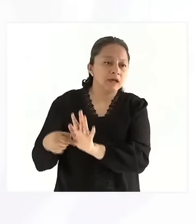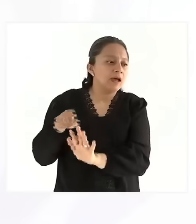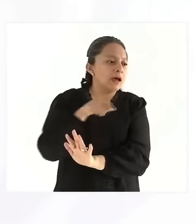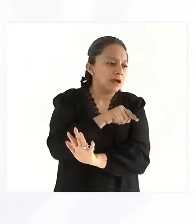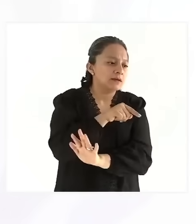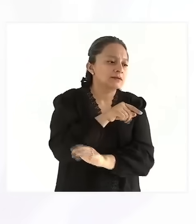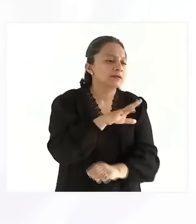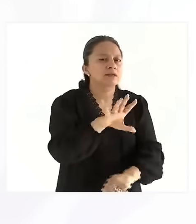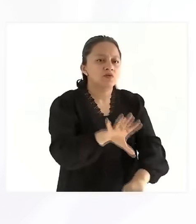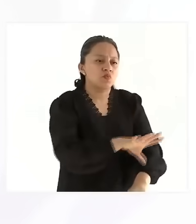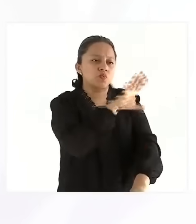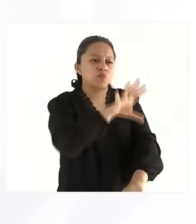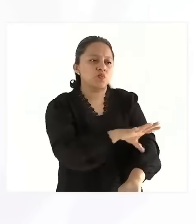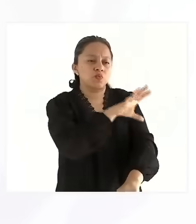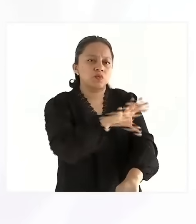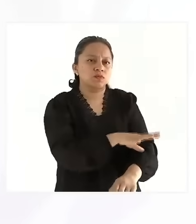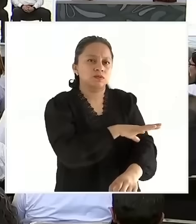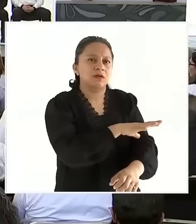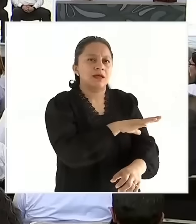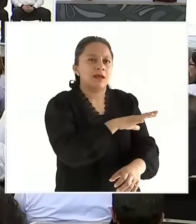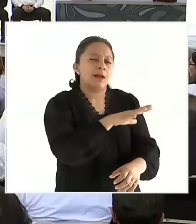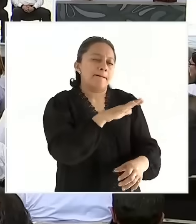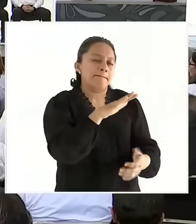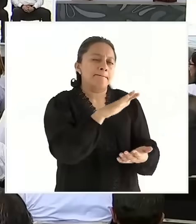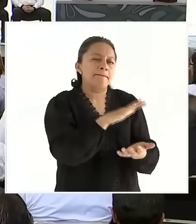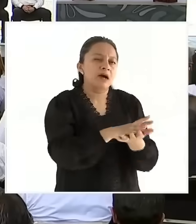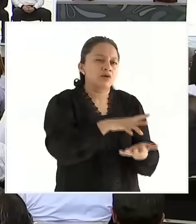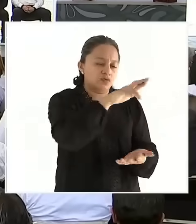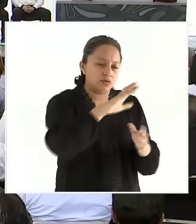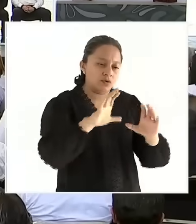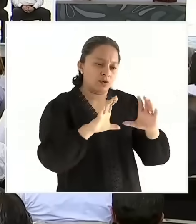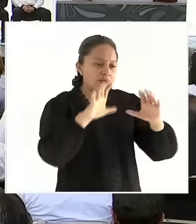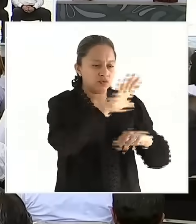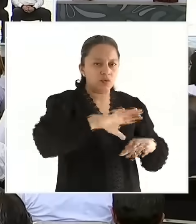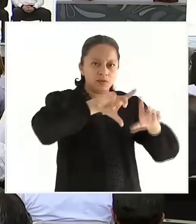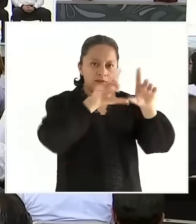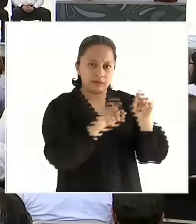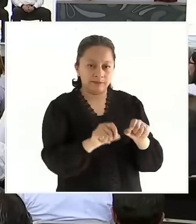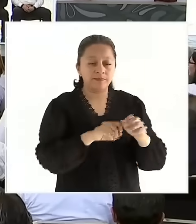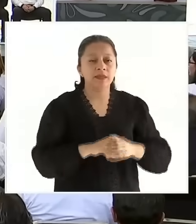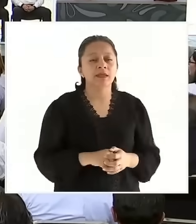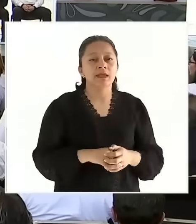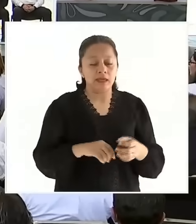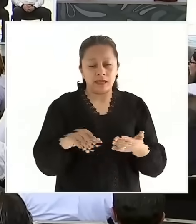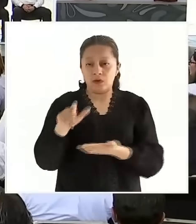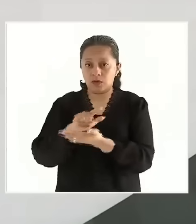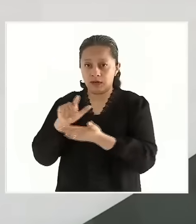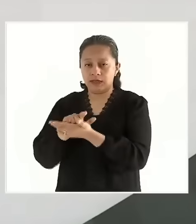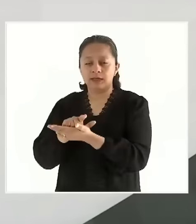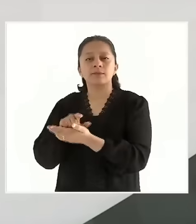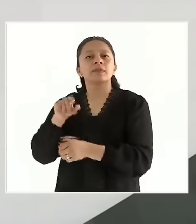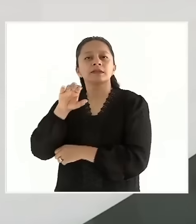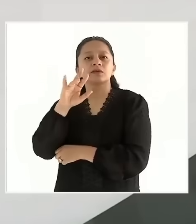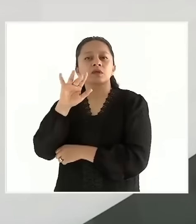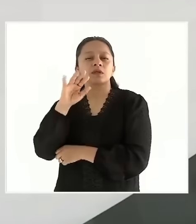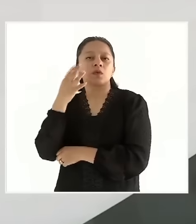la energía eléctrica del país. Después en la ley pusimos que al menos 54% de la energía eléctrica